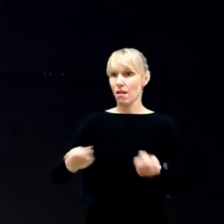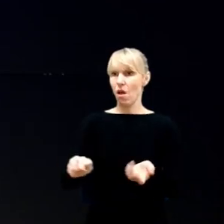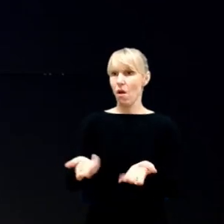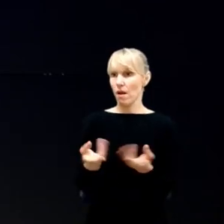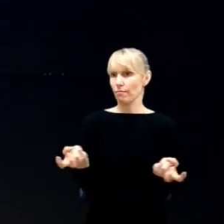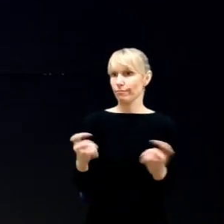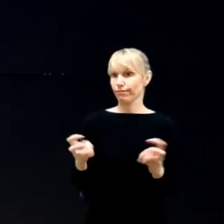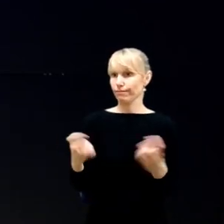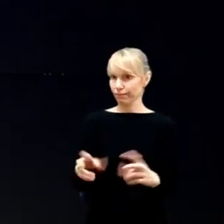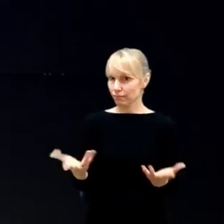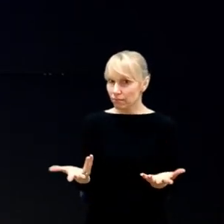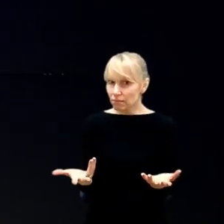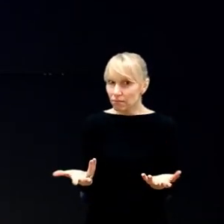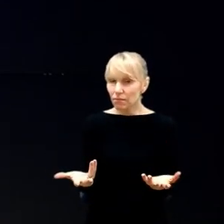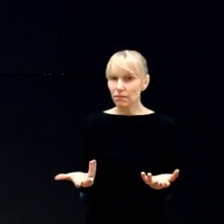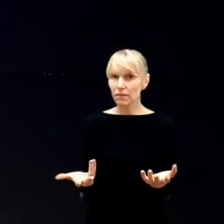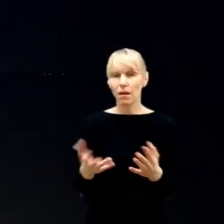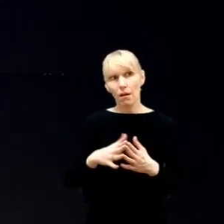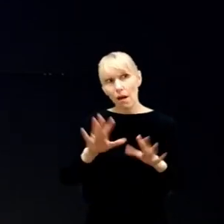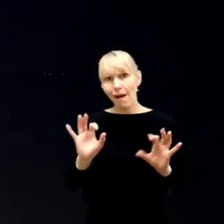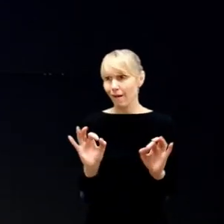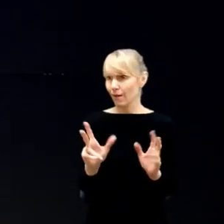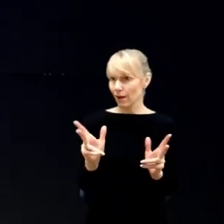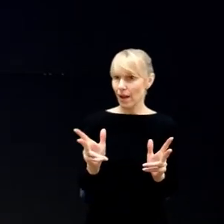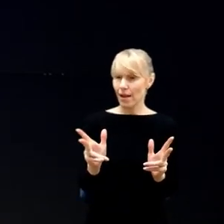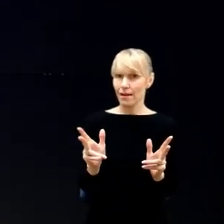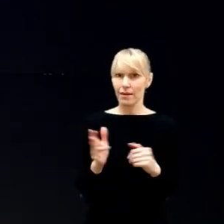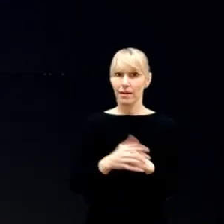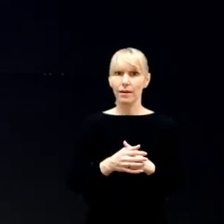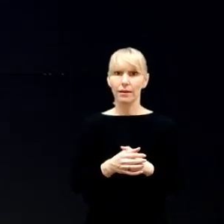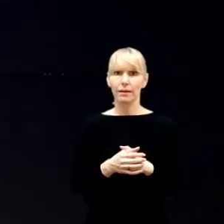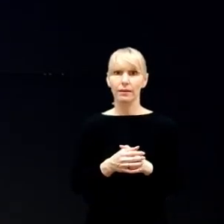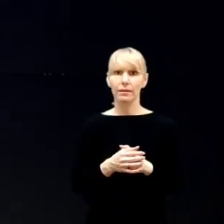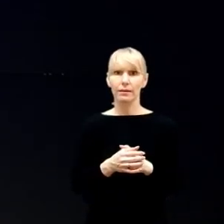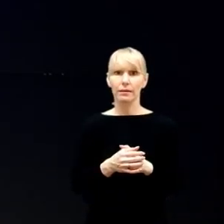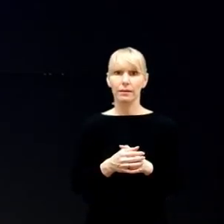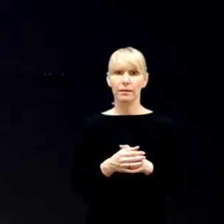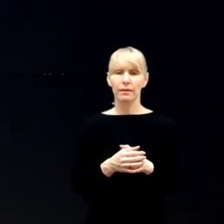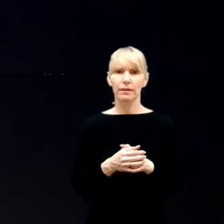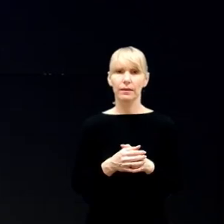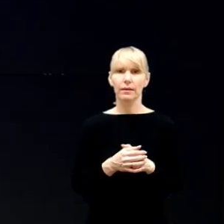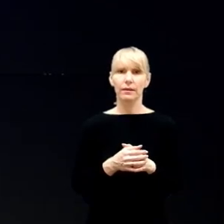Fajnie, że powstanie takie rzeczy, to są bardzo potrzebne pewnie w tych lokalnych warunkach.